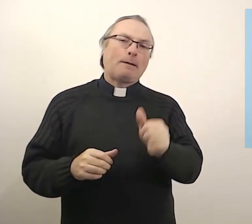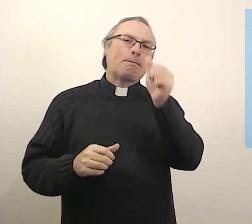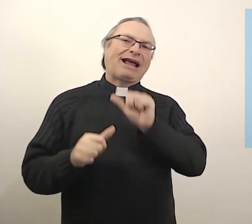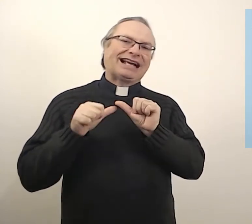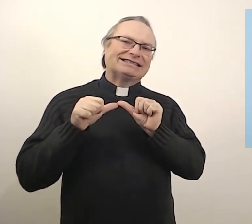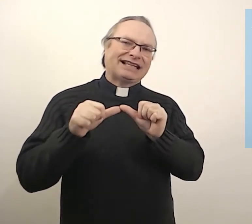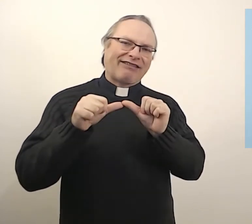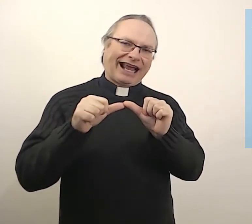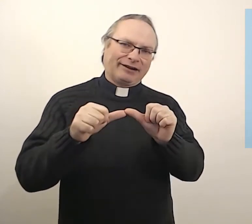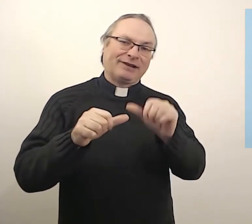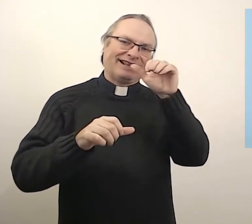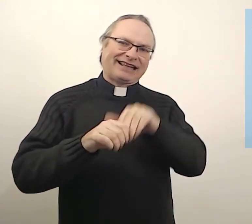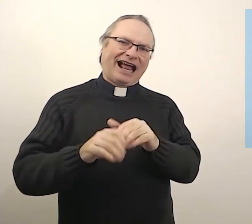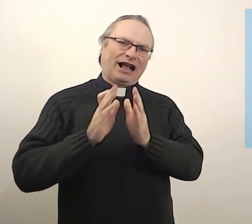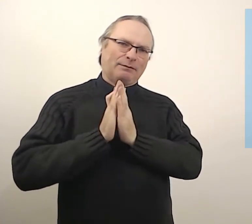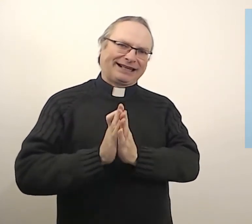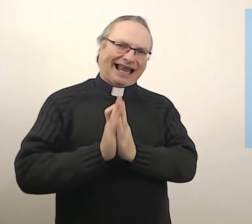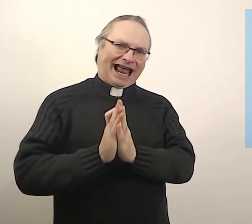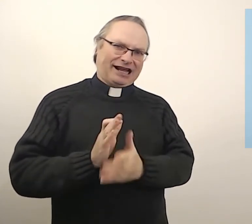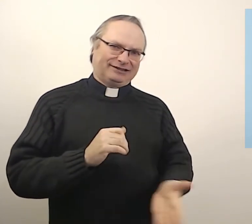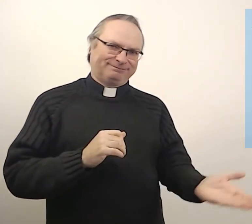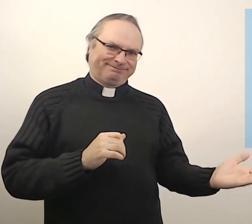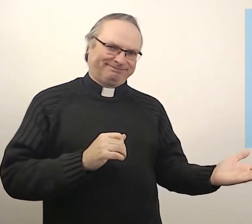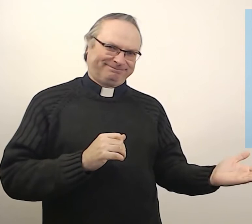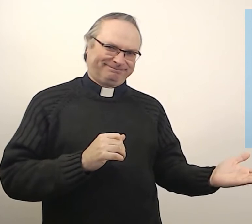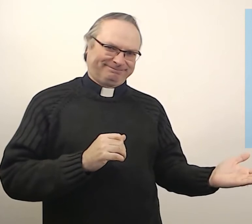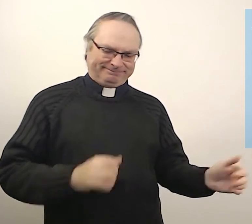Persévérez dans la prière.